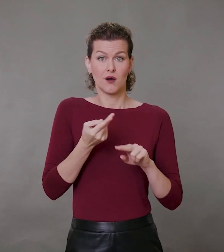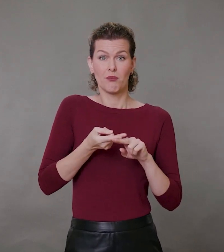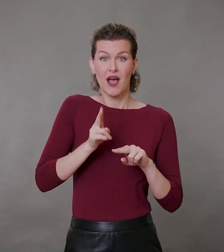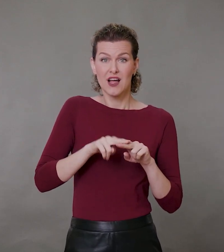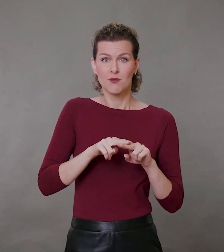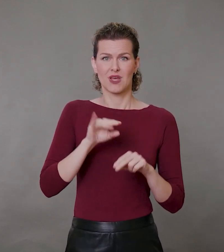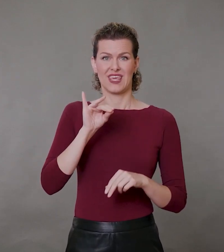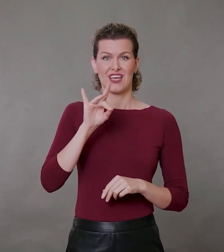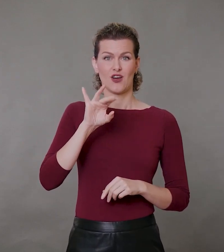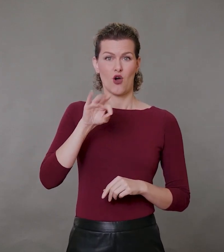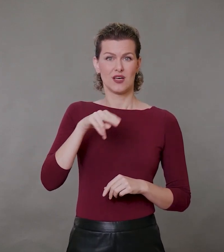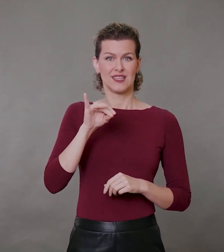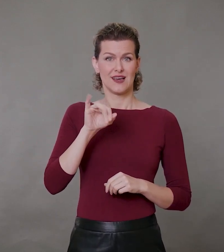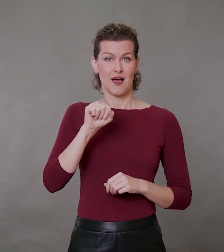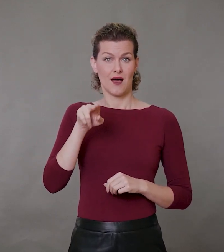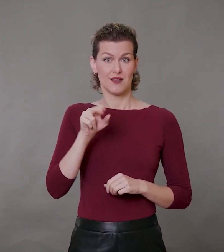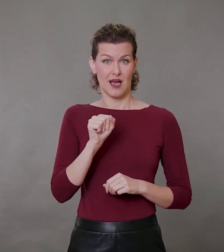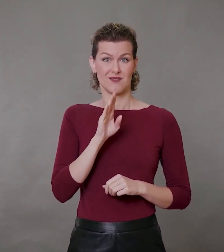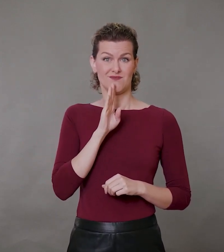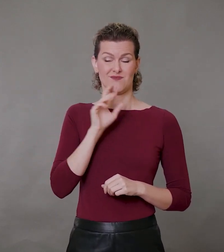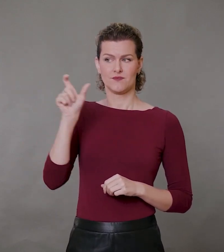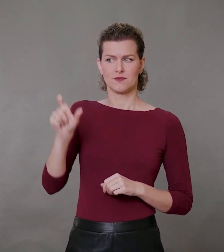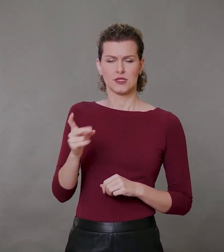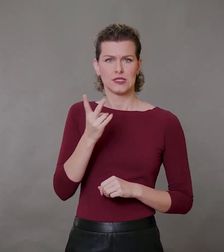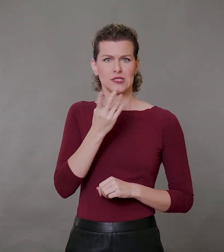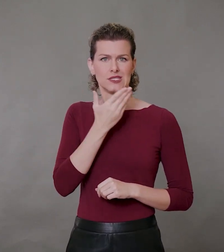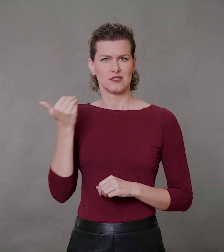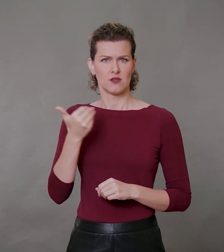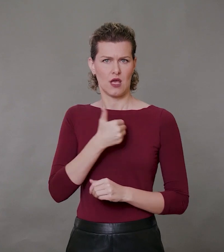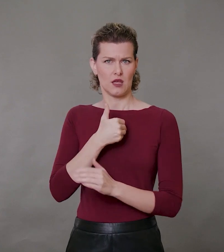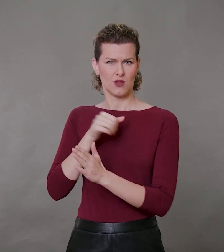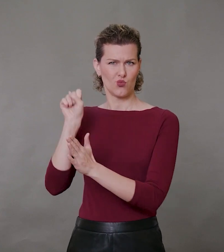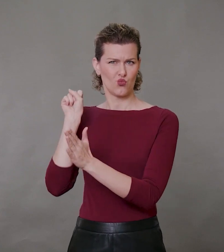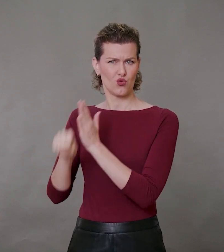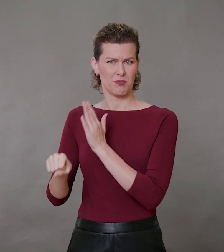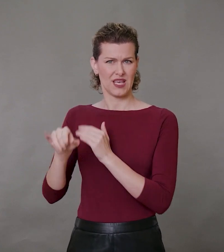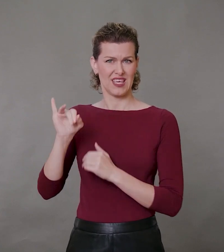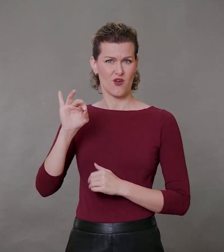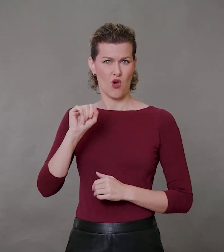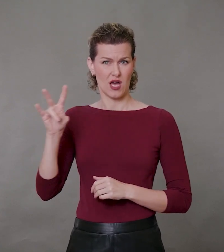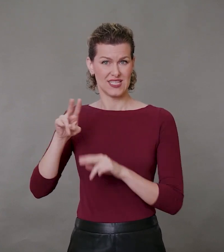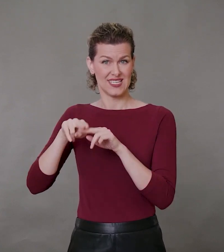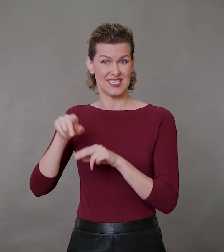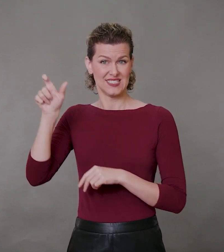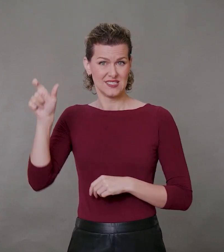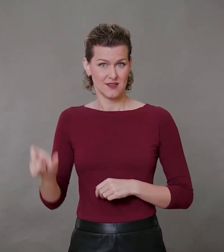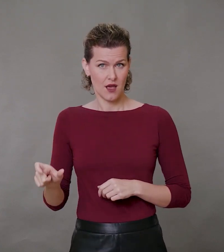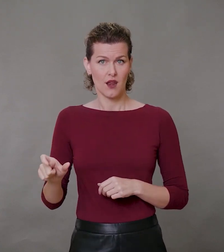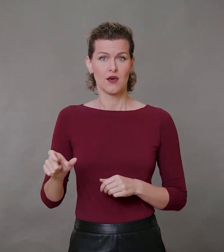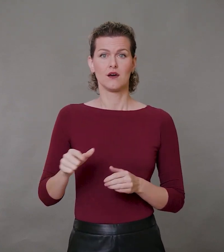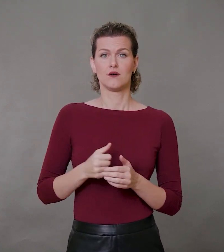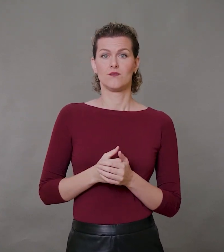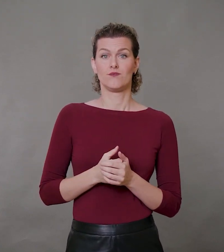Поэтому Иродиада хотела убить Иоанна Крестителя.